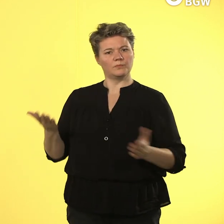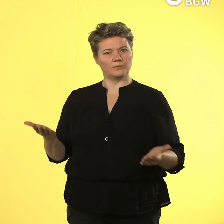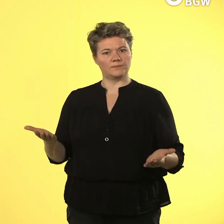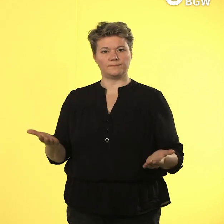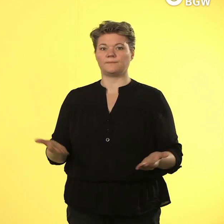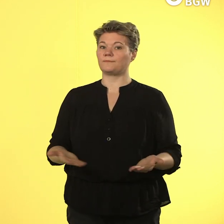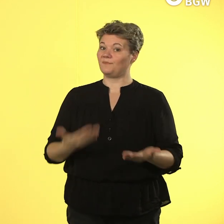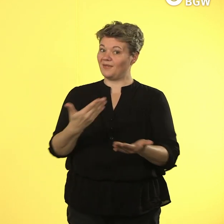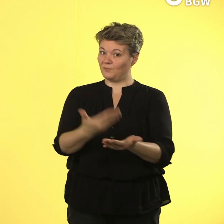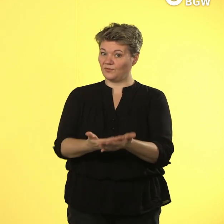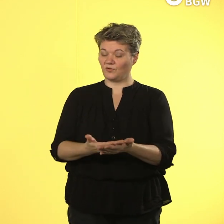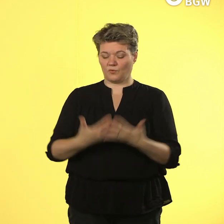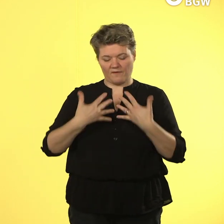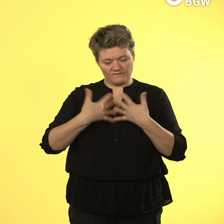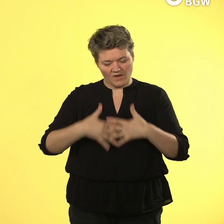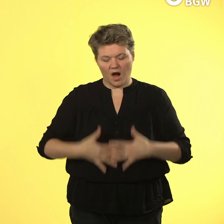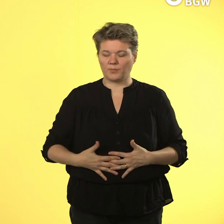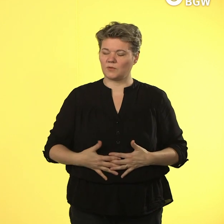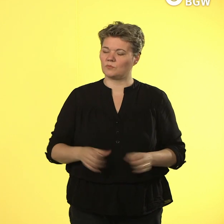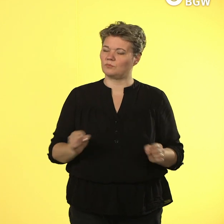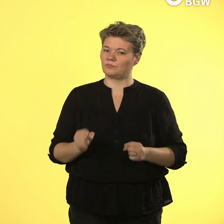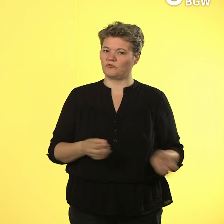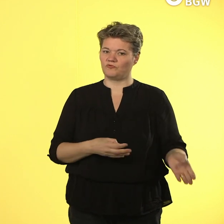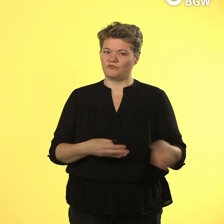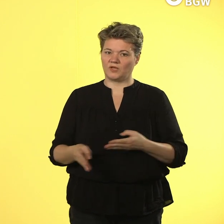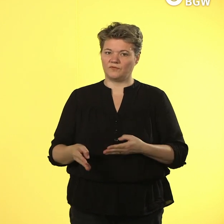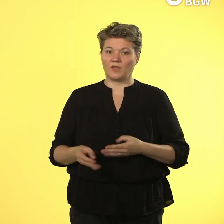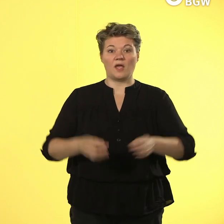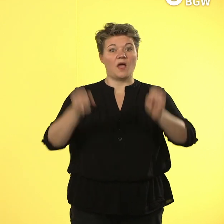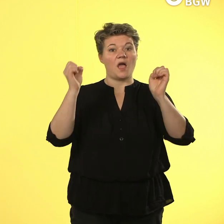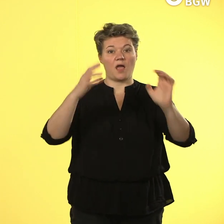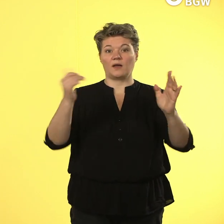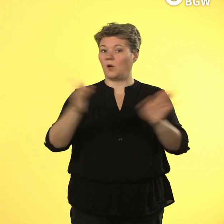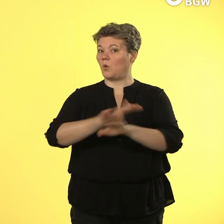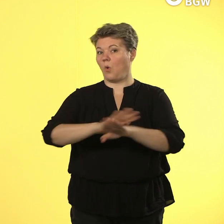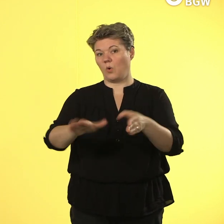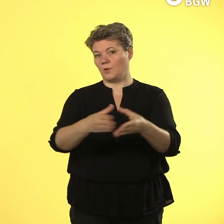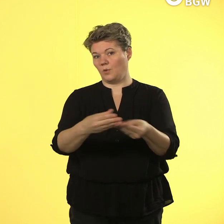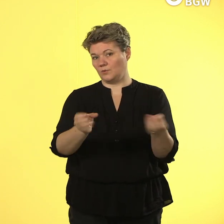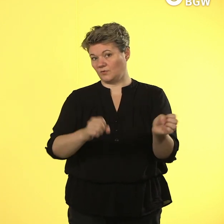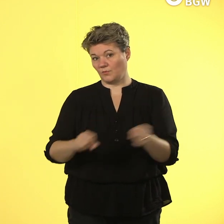Erklärung mit Ausweglosigkeitscharakter. Und jeder positive Aspekt dieser Veränderung war mir verschlossen.